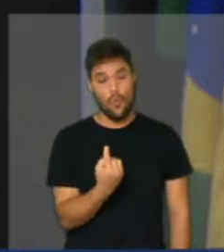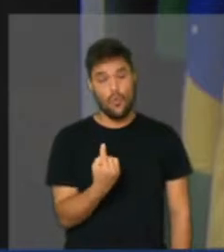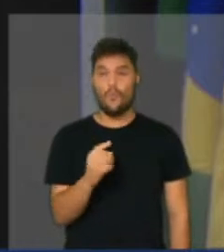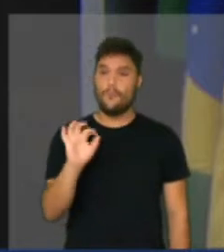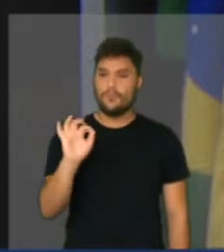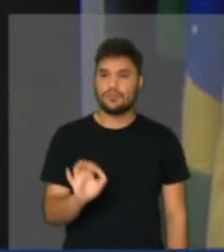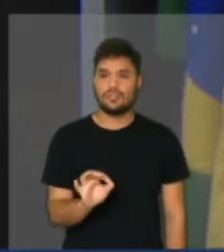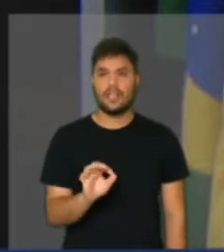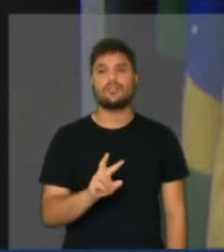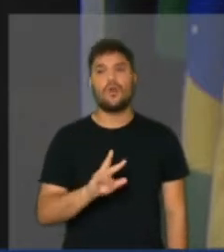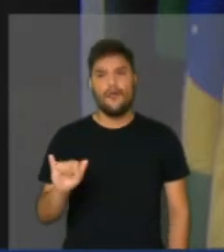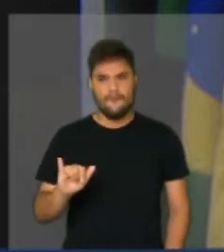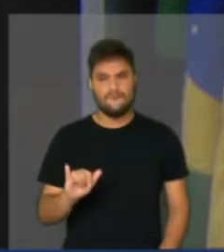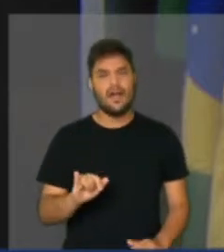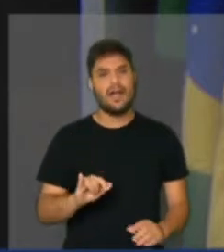VAI SER MAIS DE 6 BILHÕES DE REAIS DISTRIBUÍDOS PELO